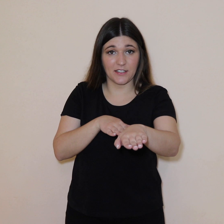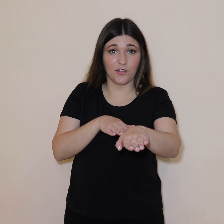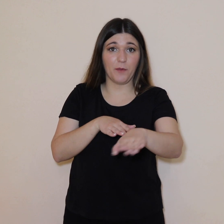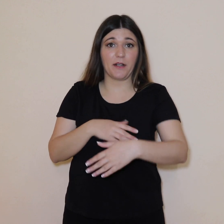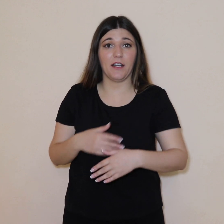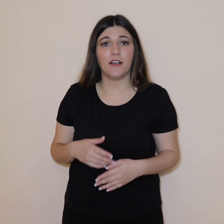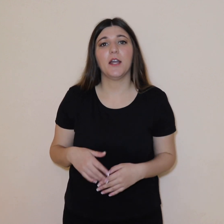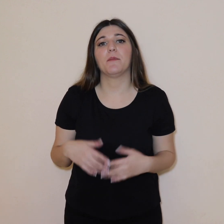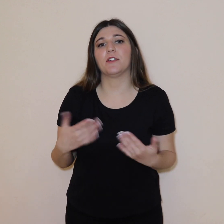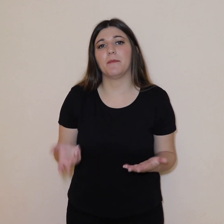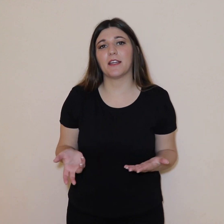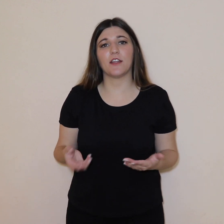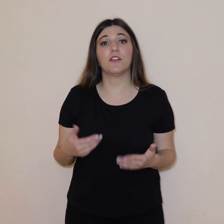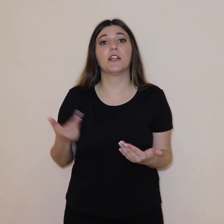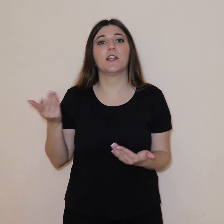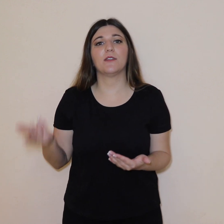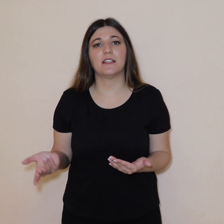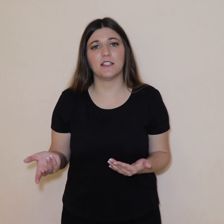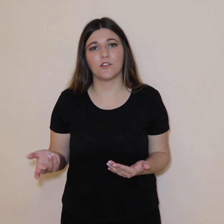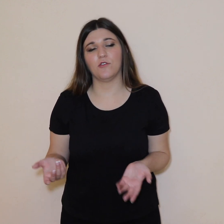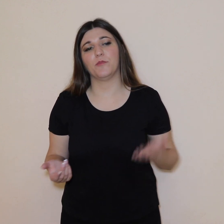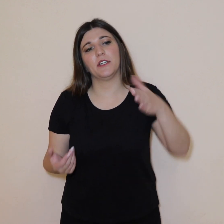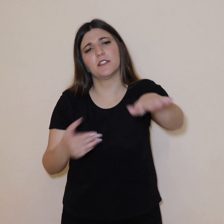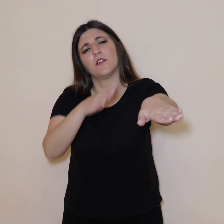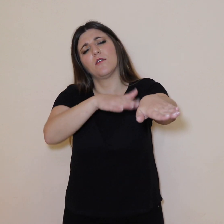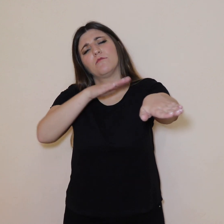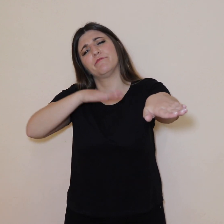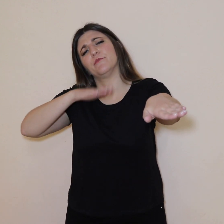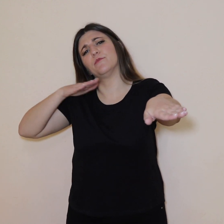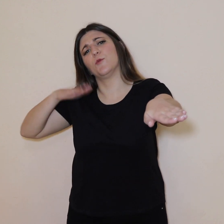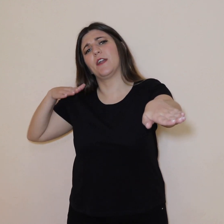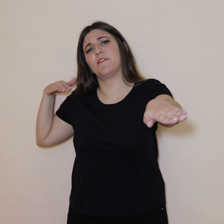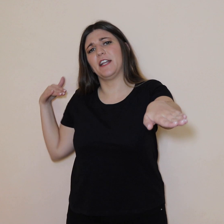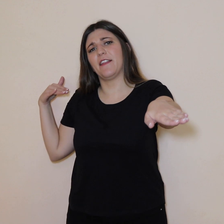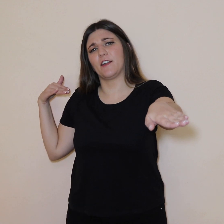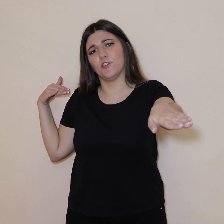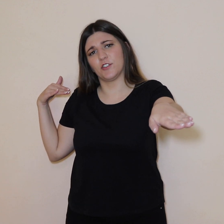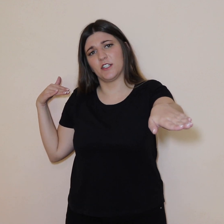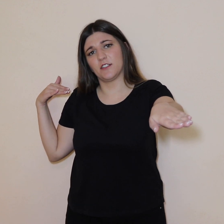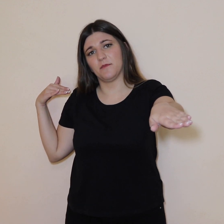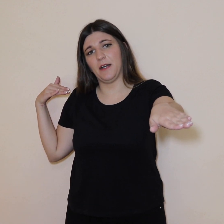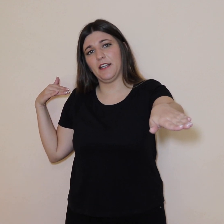signo de aparcar. Pero también quiere decir que hay un atasco, pues una fila de coches ¿vale?